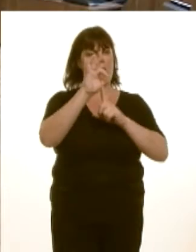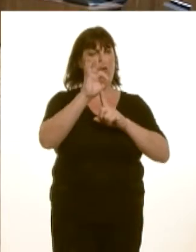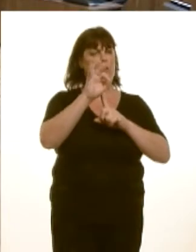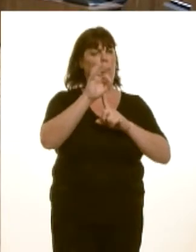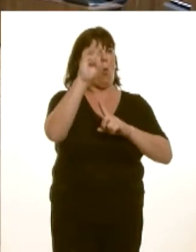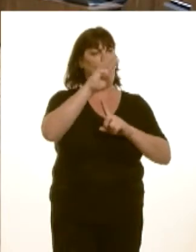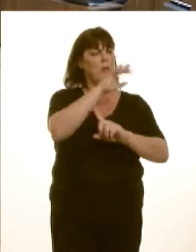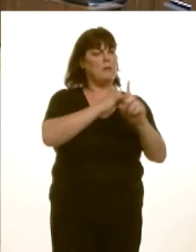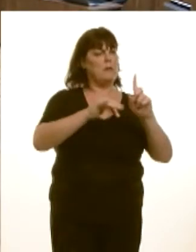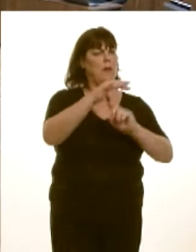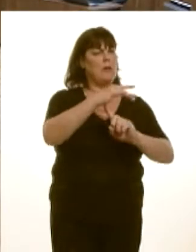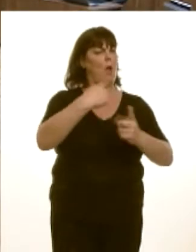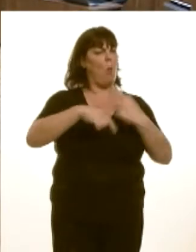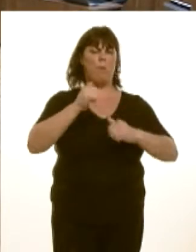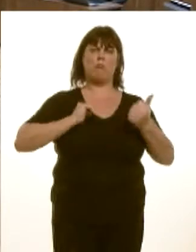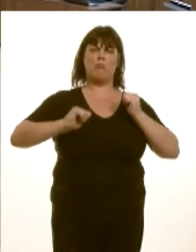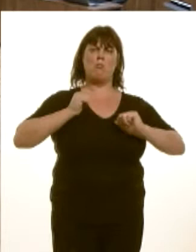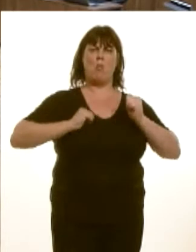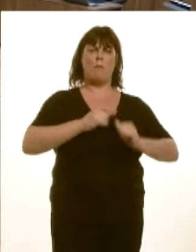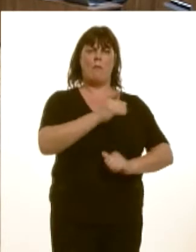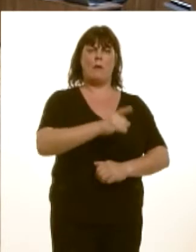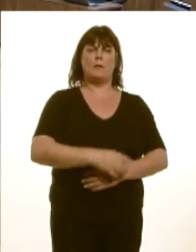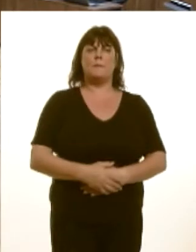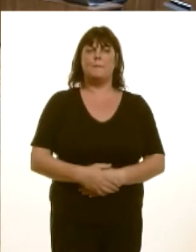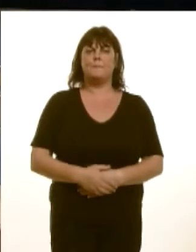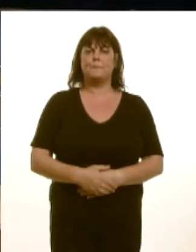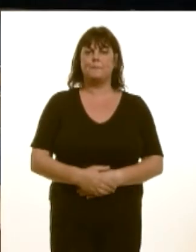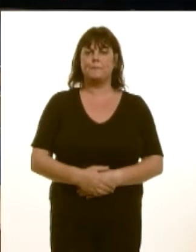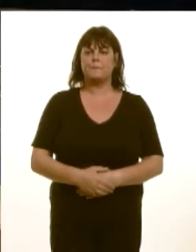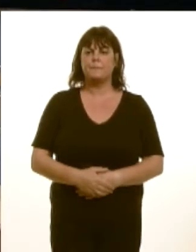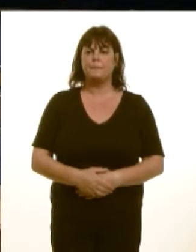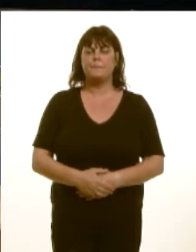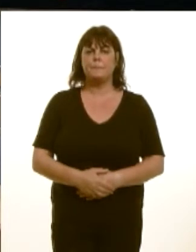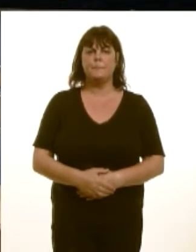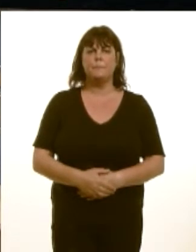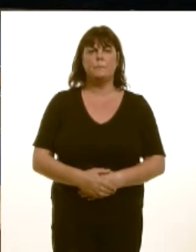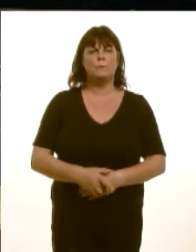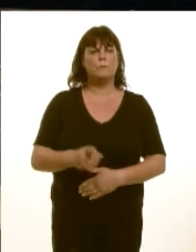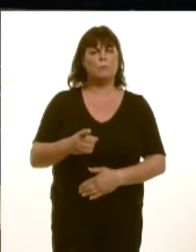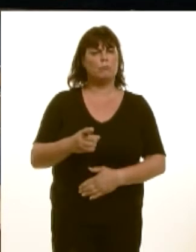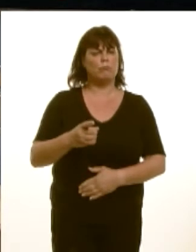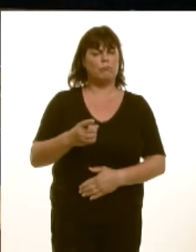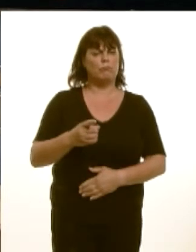Rhun ap Iorwerth: Yn ôl adroddiad diweddar gan Gyngor ar Bopeth, yn Ynys Môn mae’r